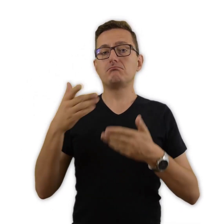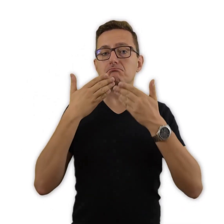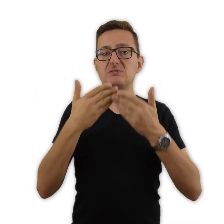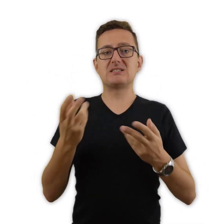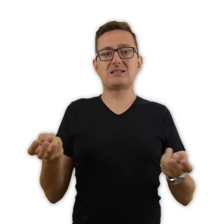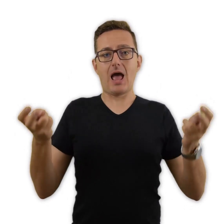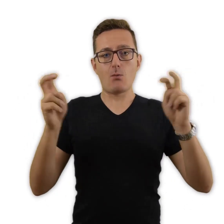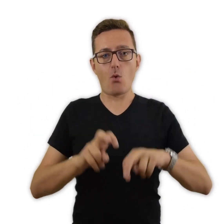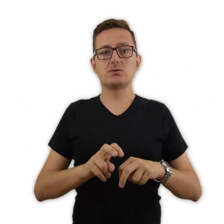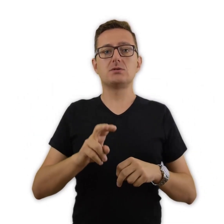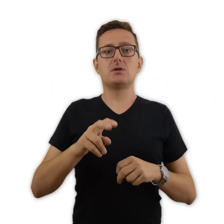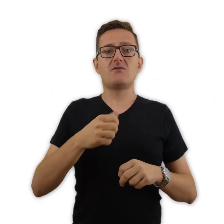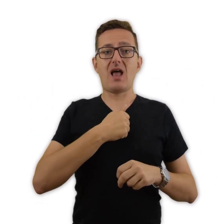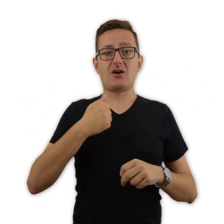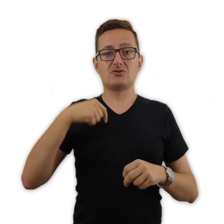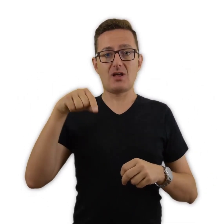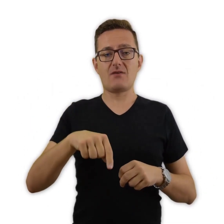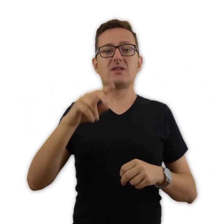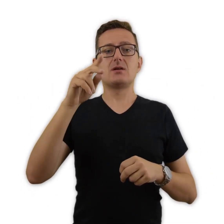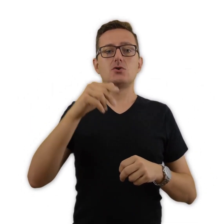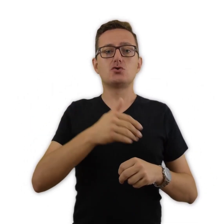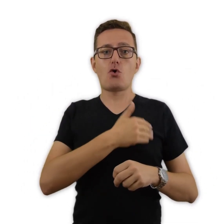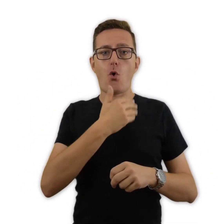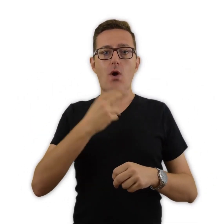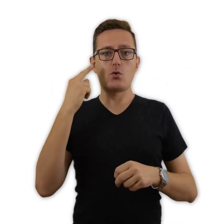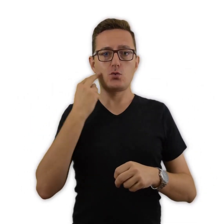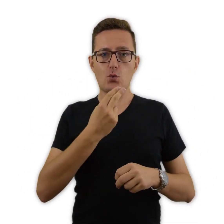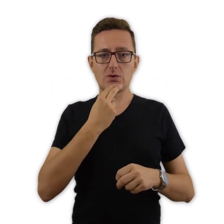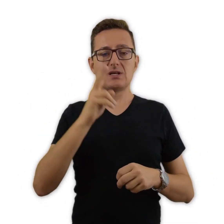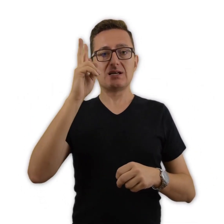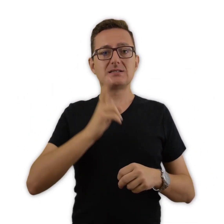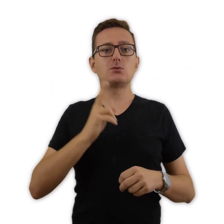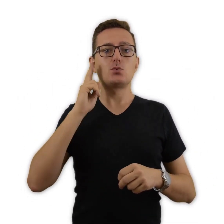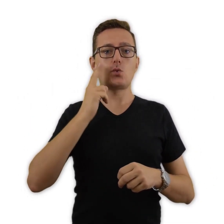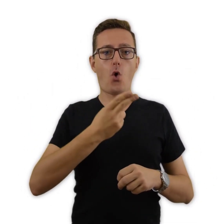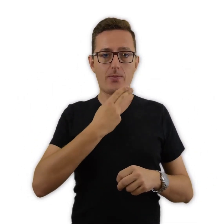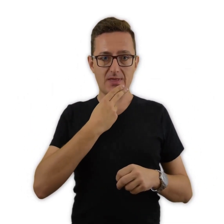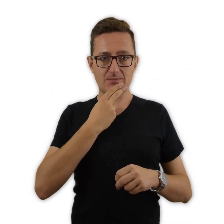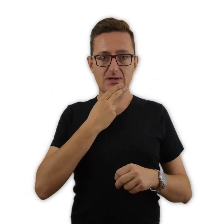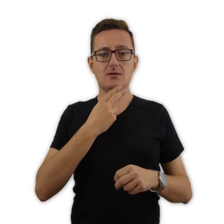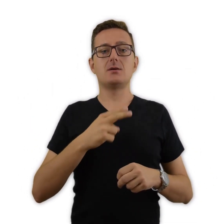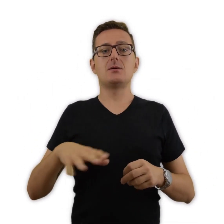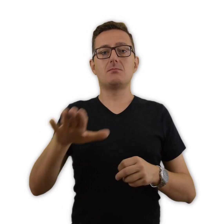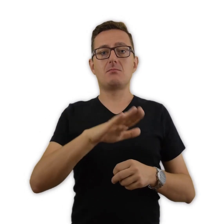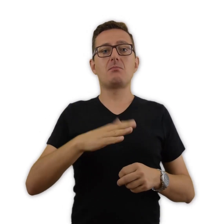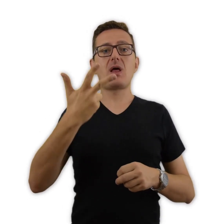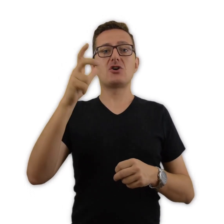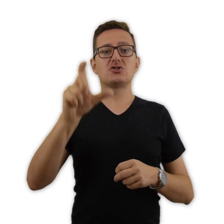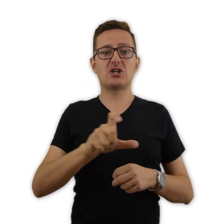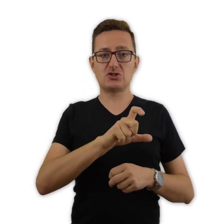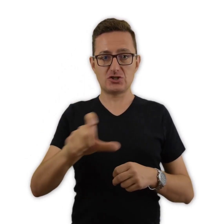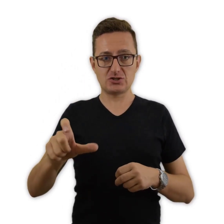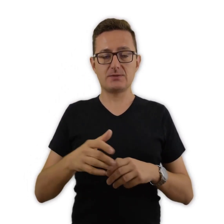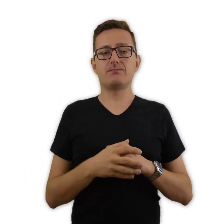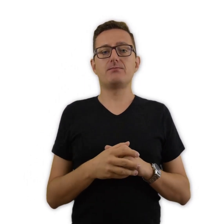Dzięki niemu założono pierwszą w Polsce szkołę dla głuchych - Instytut Głuchoniemych w Warszawie na placu Trzech Krzyży,